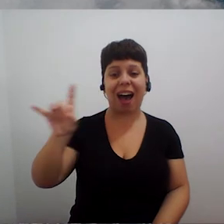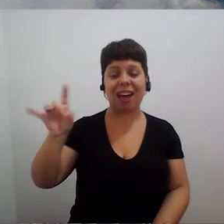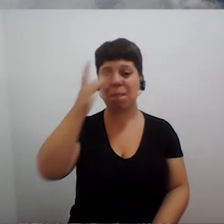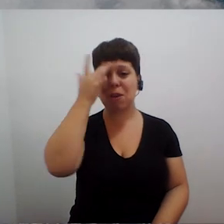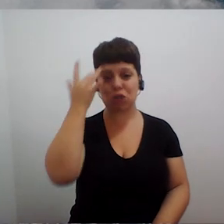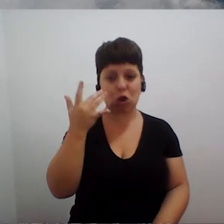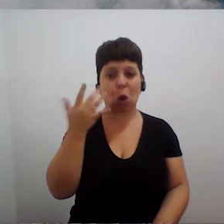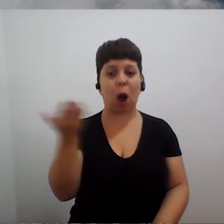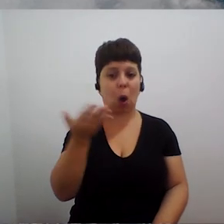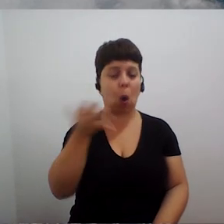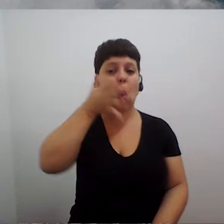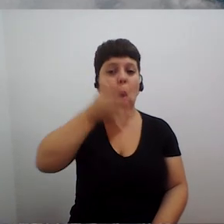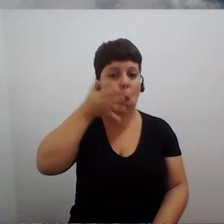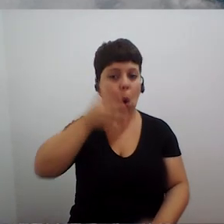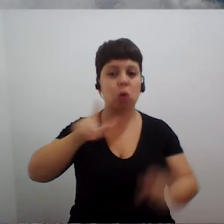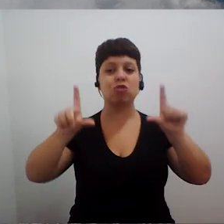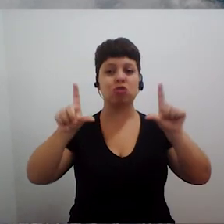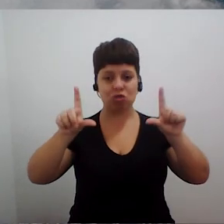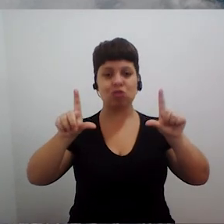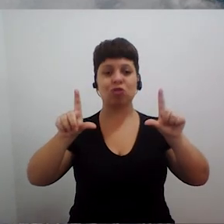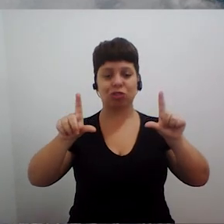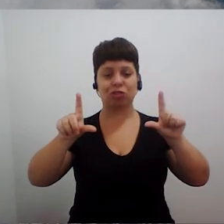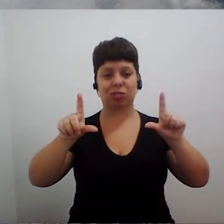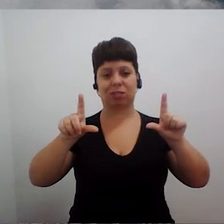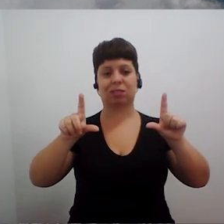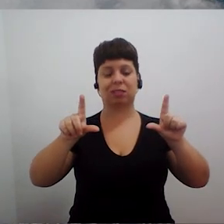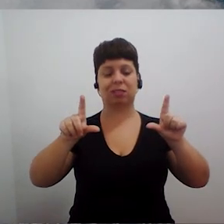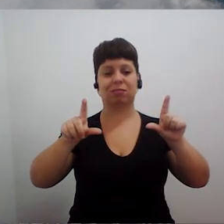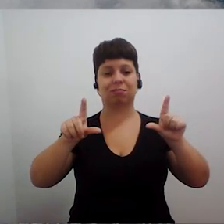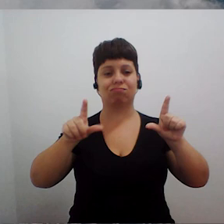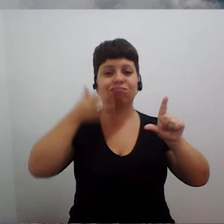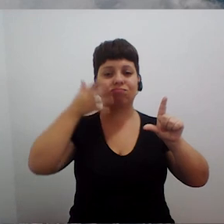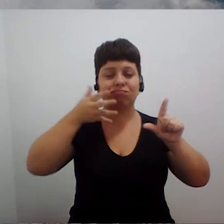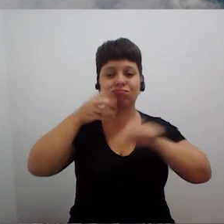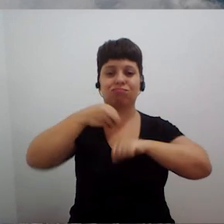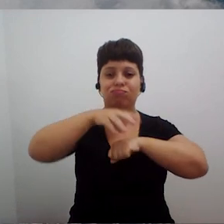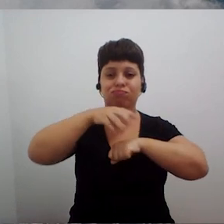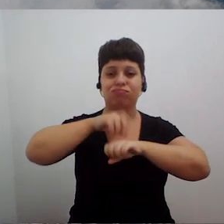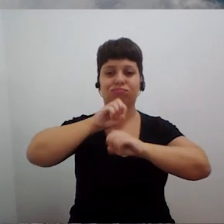e gratidão também a cada uma dessas lideranças que estiveram presentes e compartilharam princípios